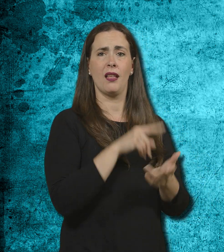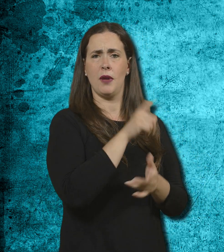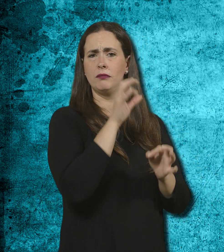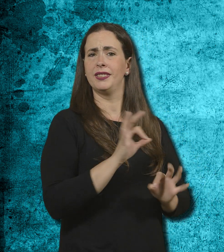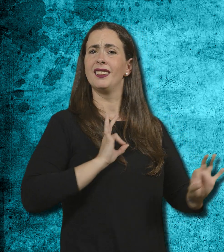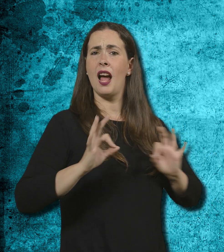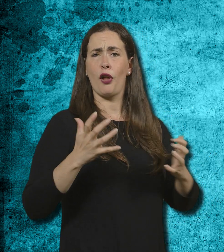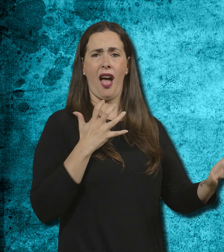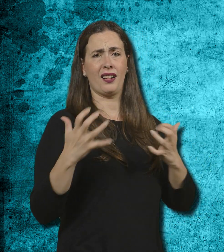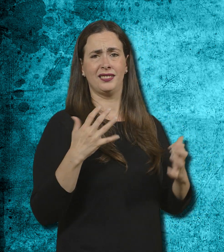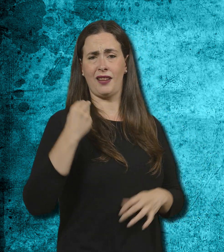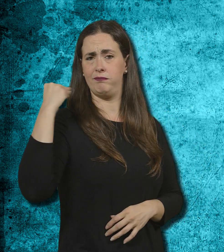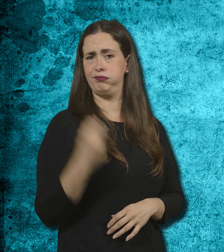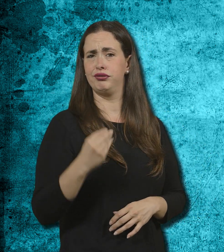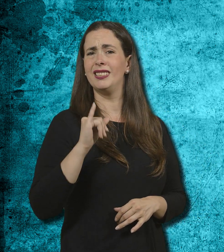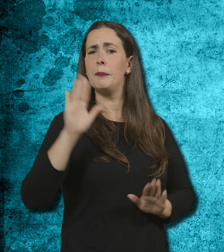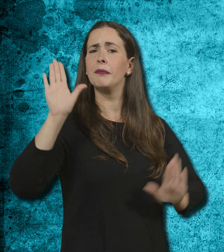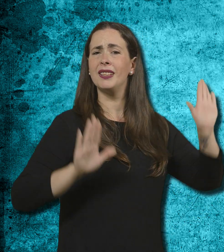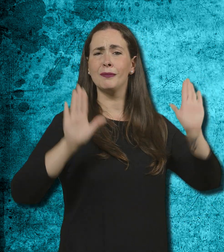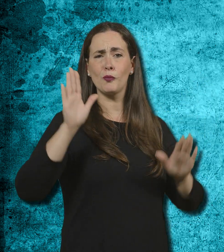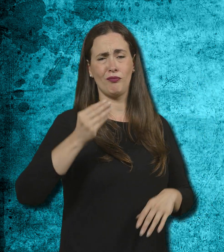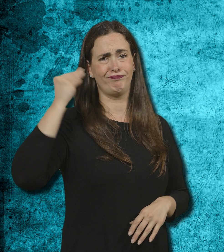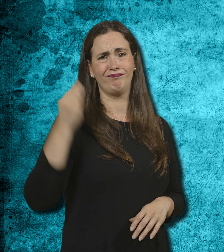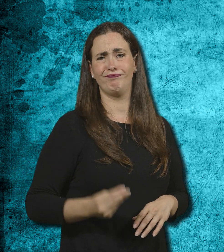A més, va ser un gran artista de teatre i excel·lent manyaga